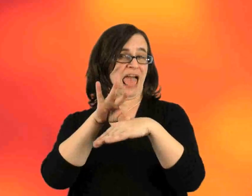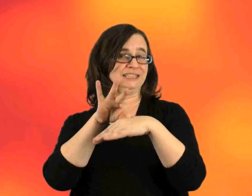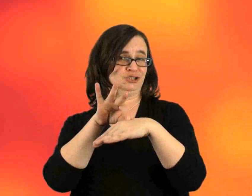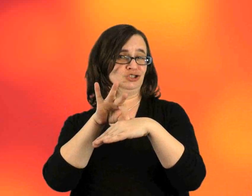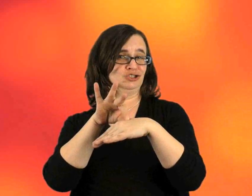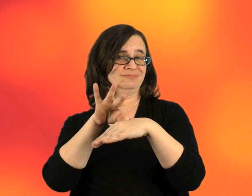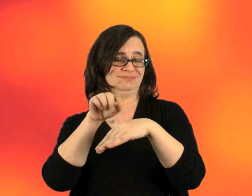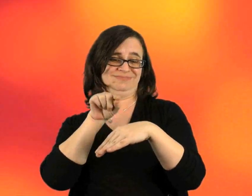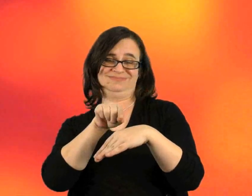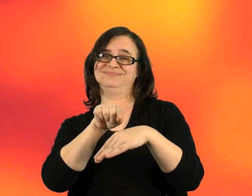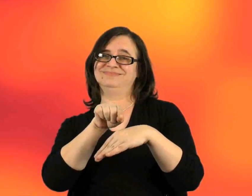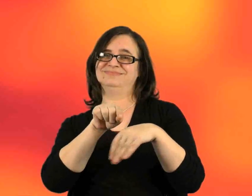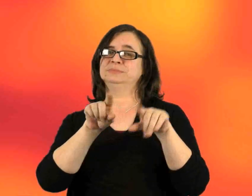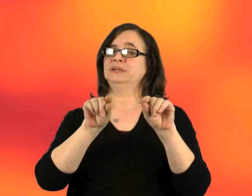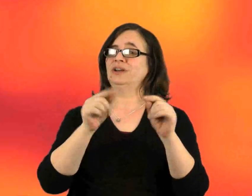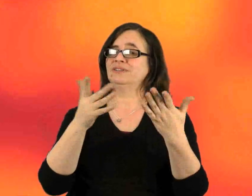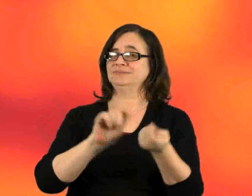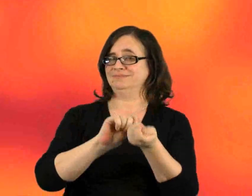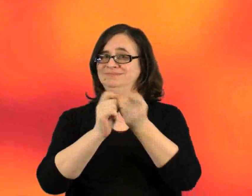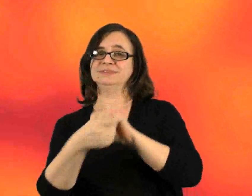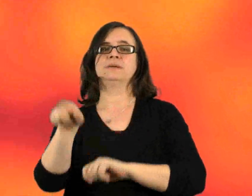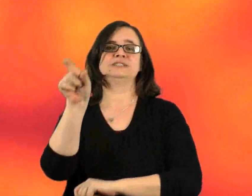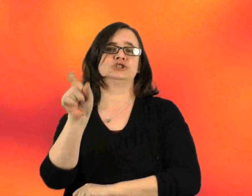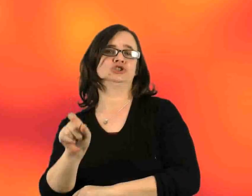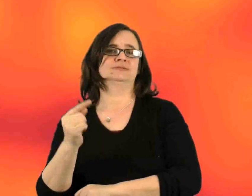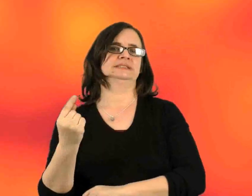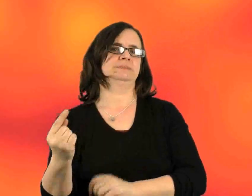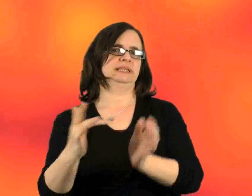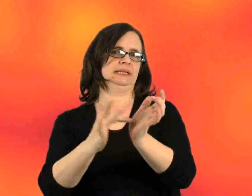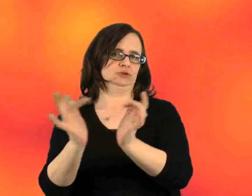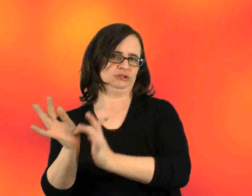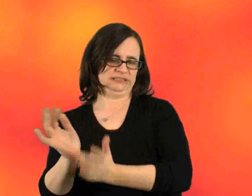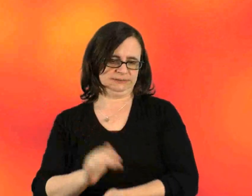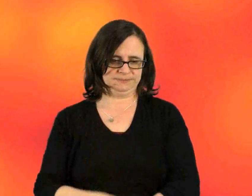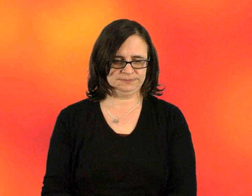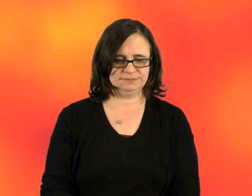"Fleisch" bedeutet der Mensch Jesus